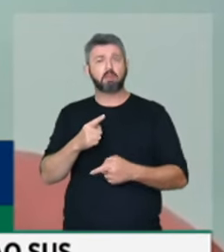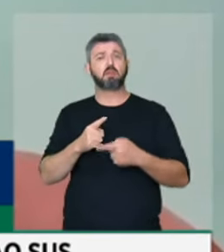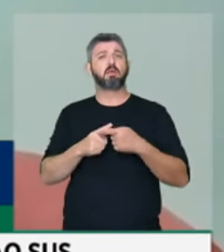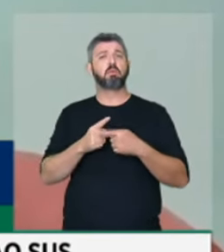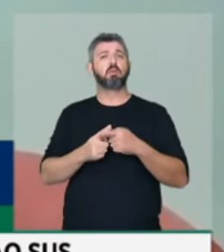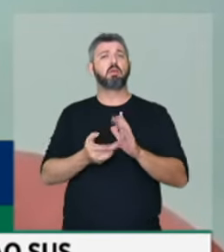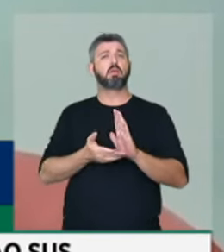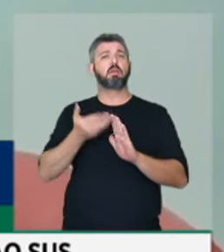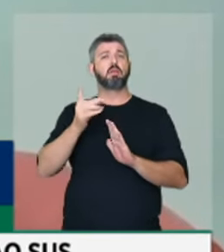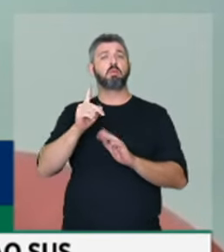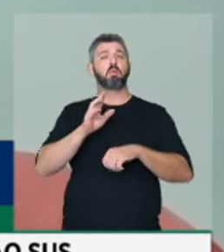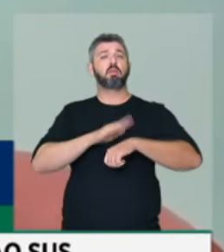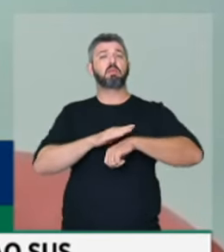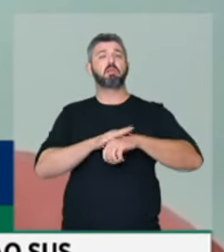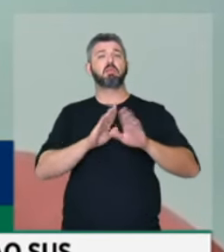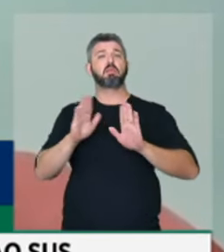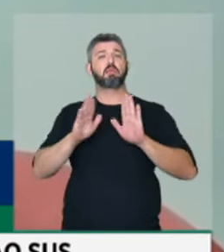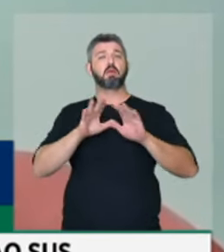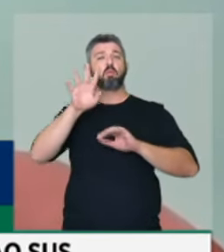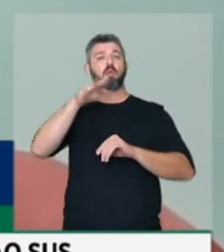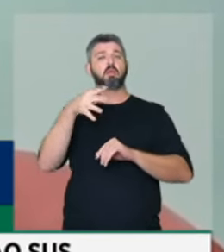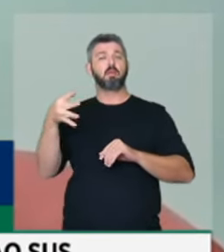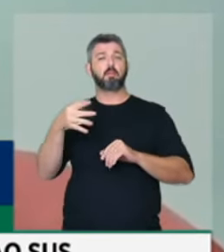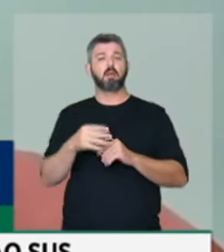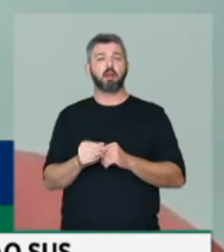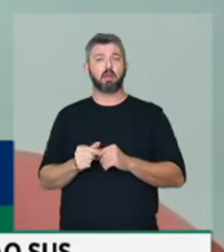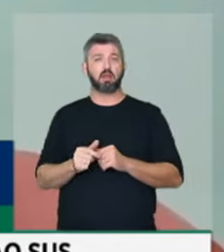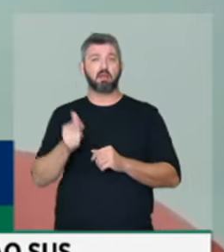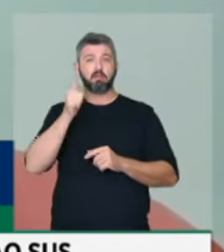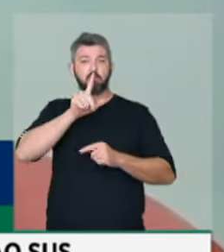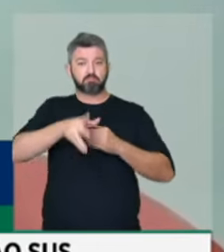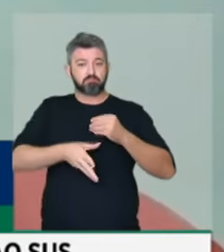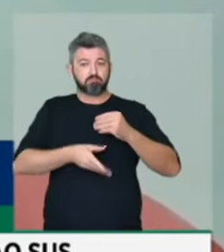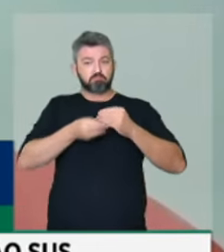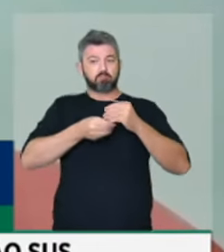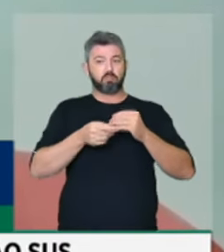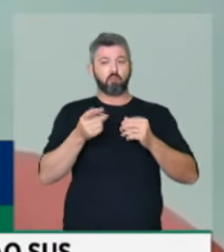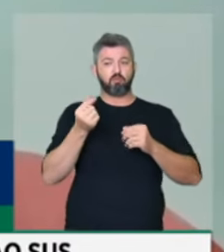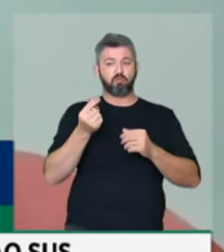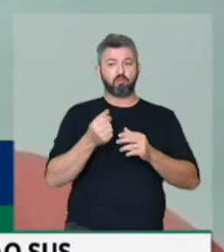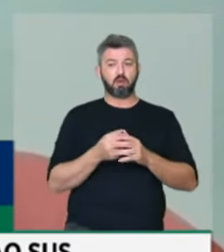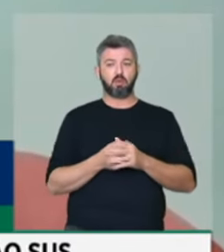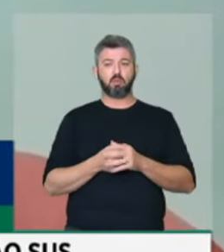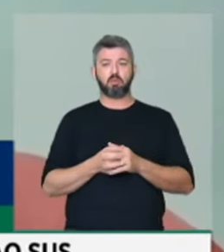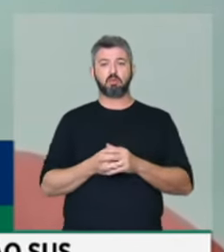TEMPORARIAMENTE A TABELA PARA INCREMENTARMOS OS VALORES NECESSÁRIOS A SUSTENTAÇÃO NÃO SÓ DOS LEITOS DE UTI QUE HOJE JÁ ESTÃO FUNCIONANDO A